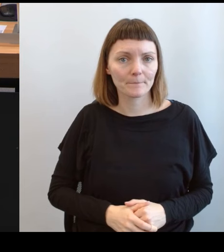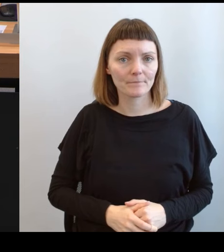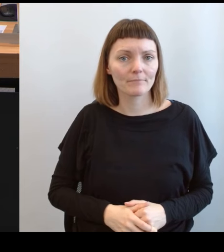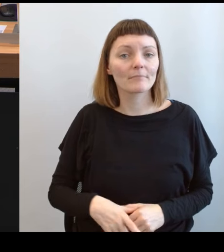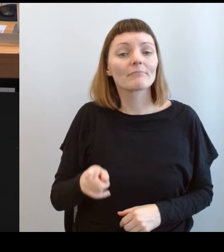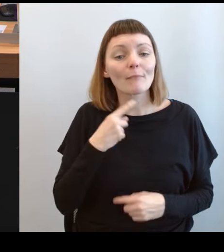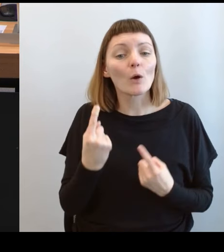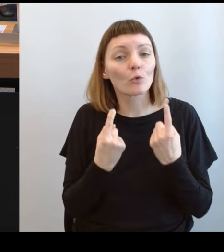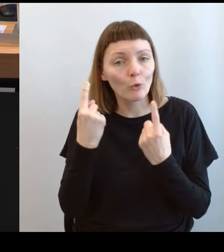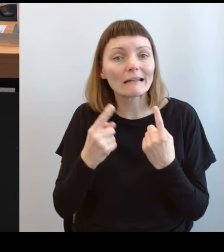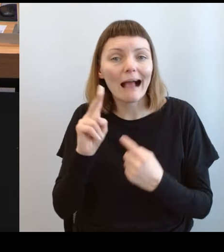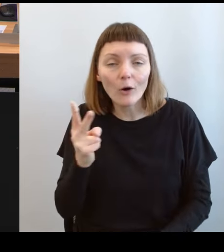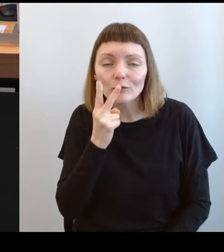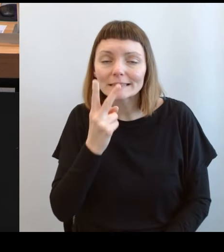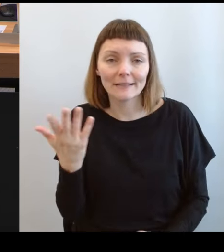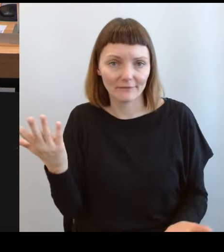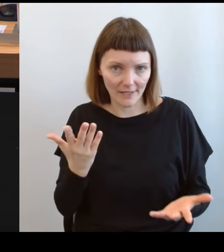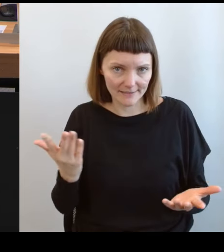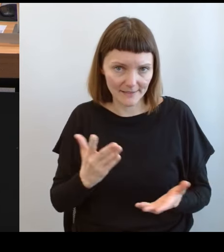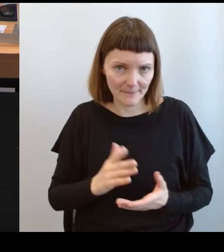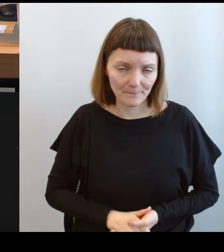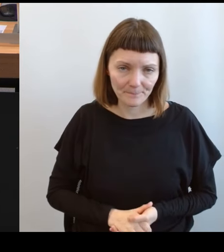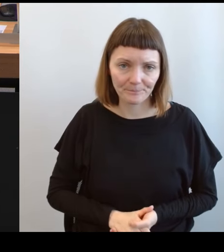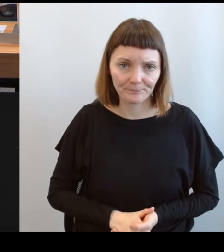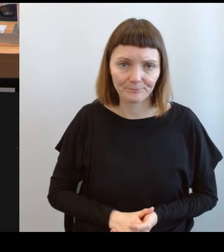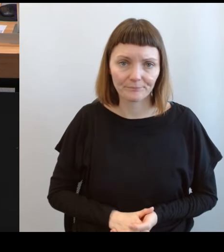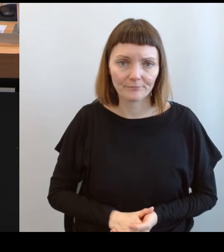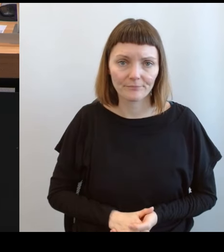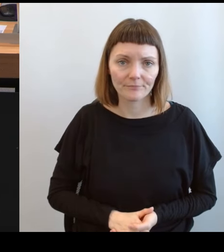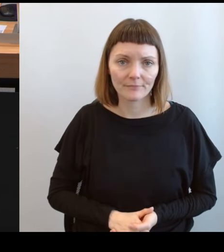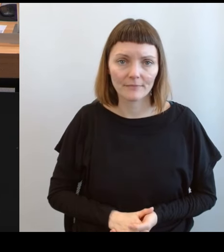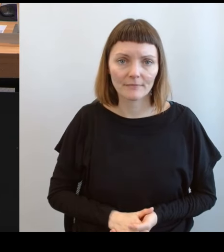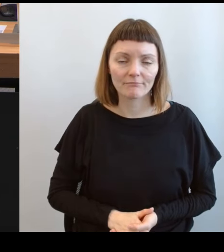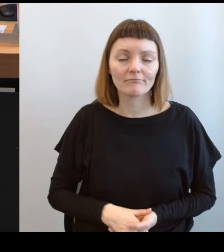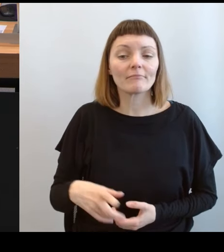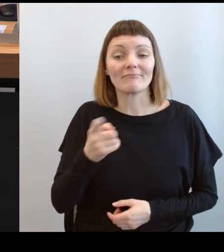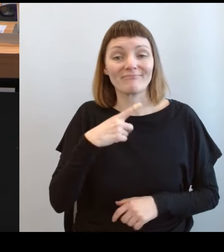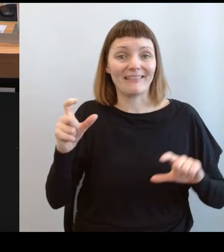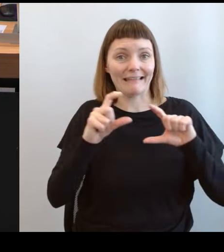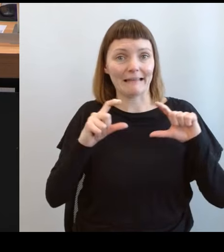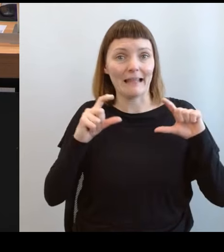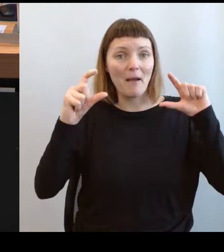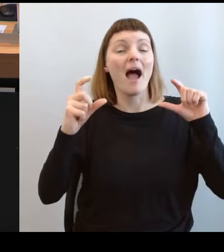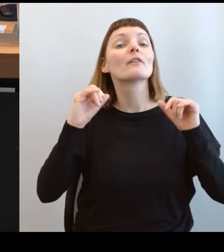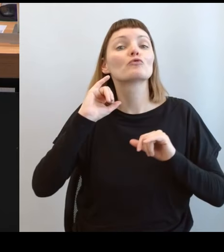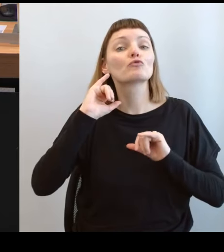über den Tourismus reden, müssen wir auch über die vielfältige Kulturszene unserer Stadt sprechen.